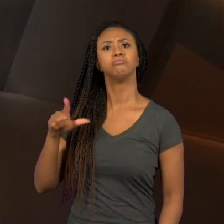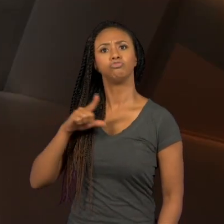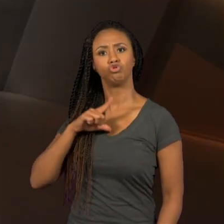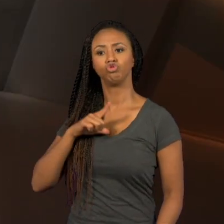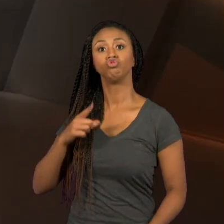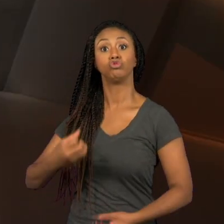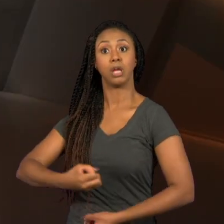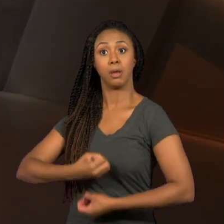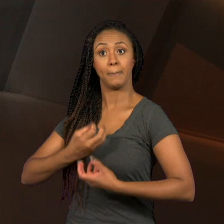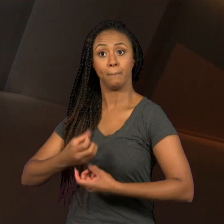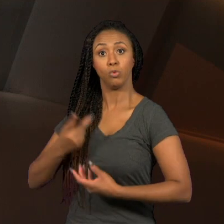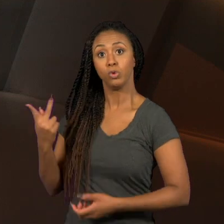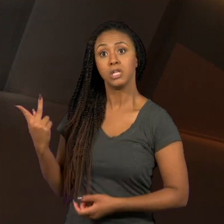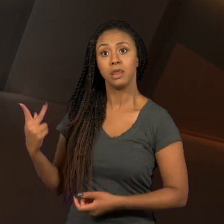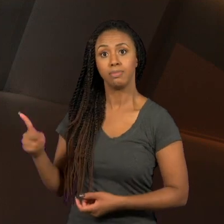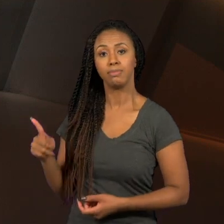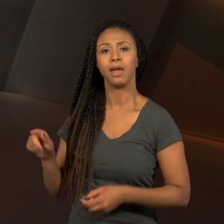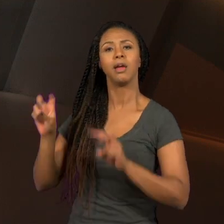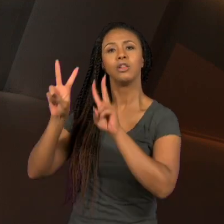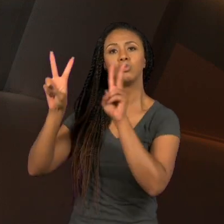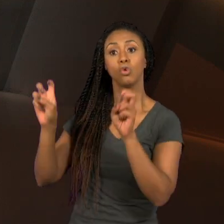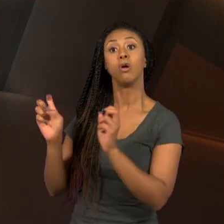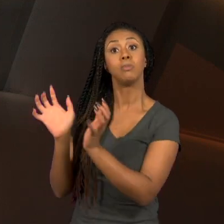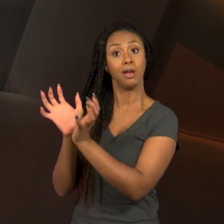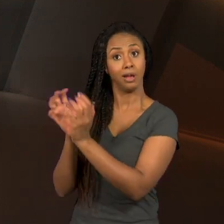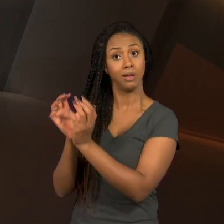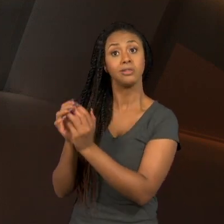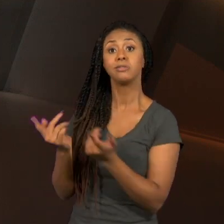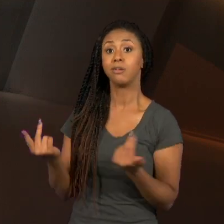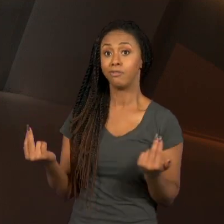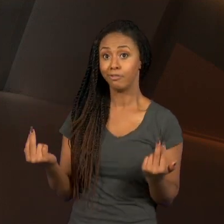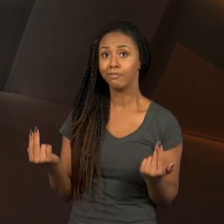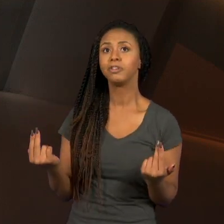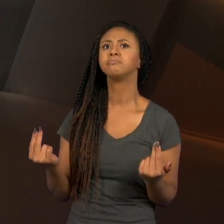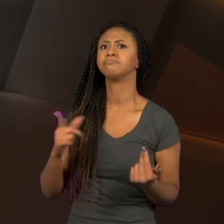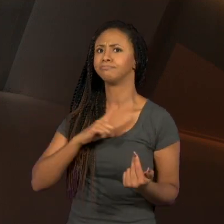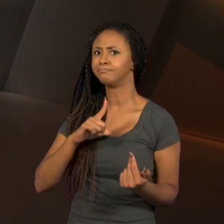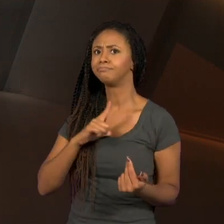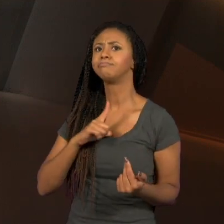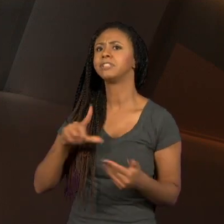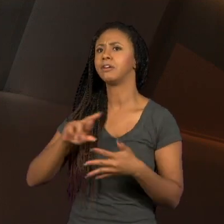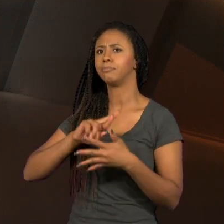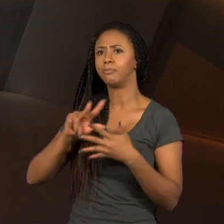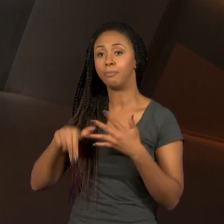DO RECIFE TAMBÉM, TRATOU MUITO DO RIO CAPIBARIBE.